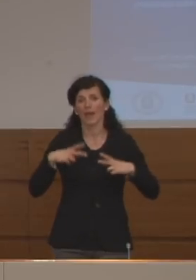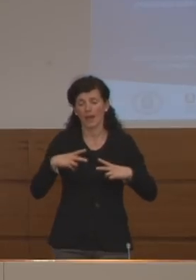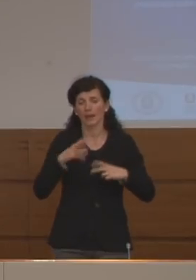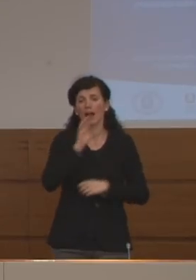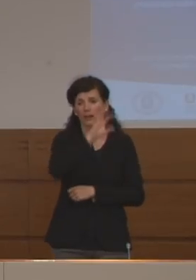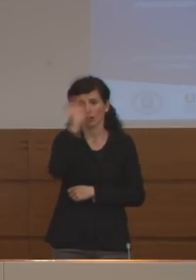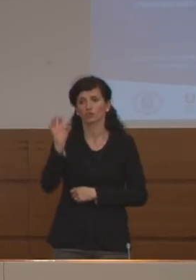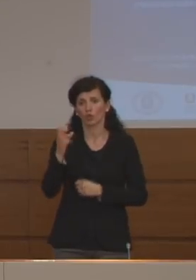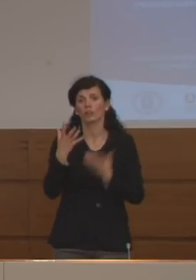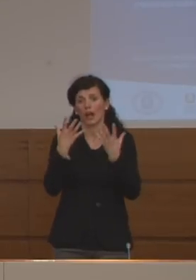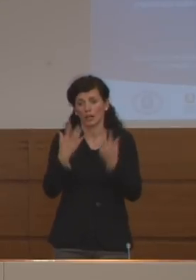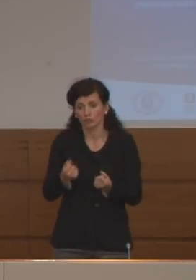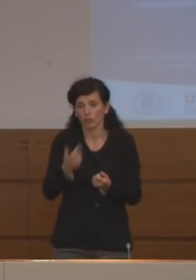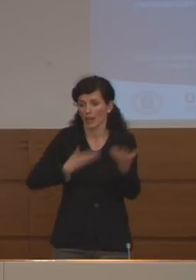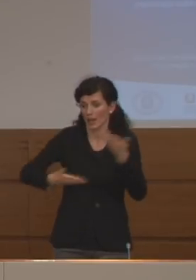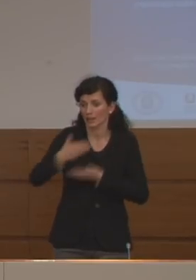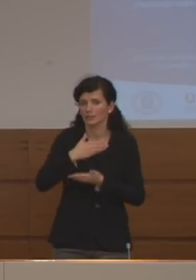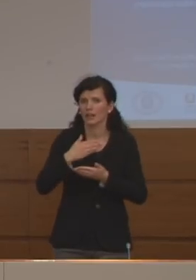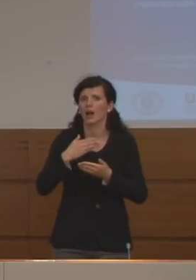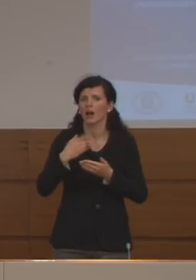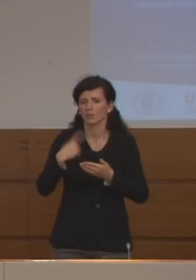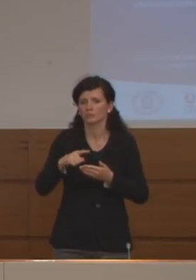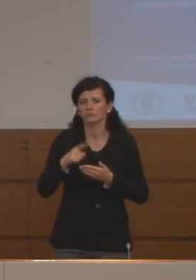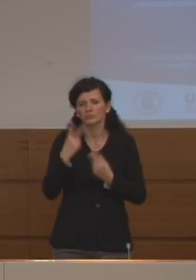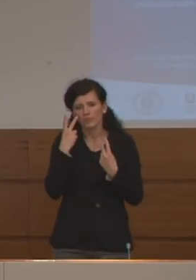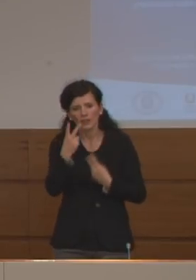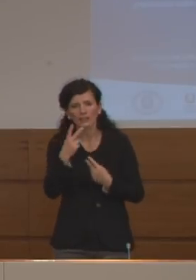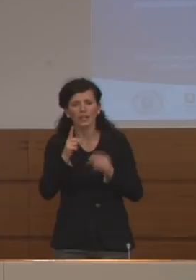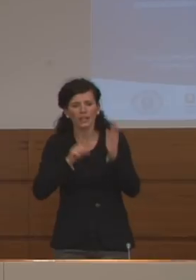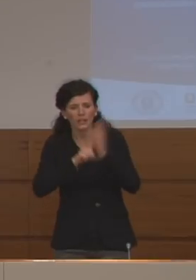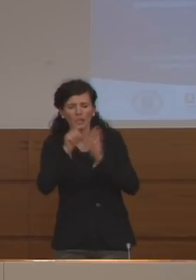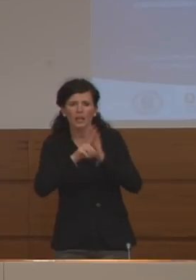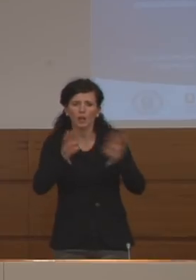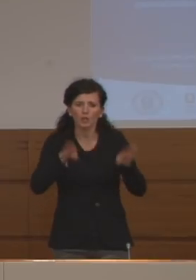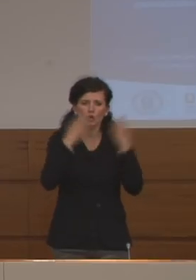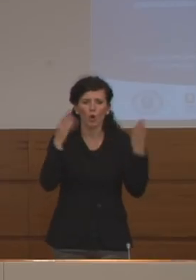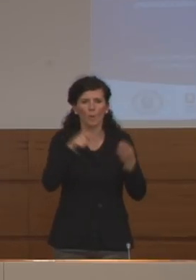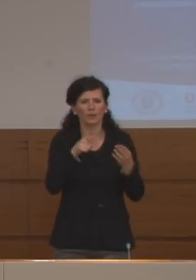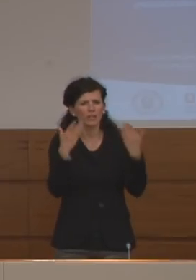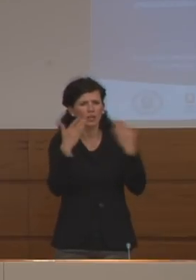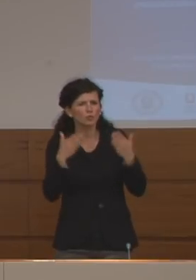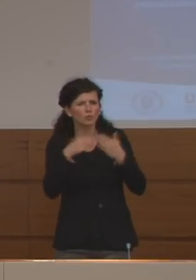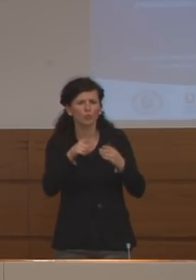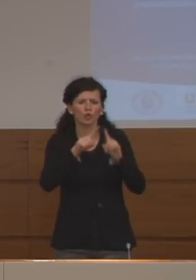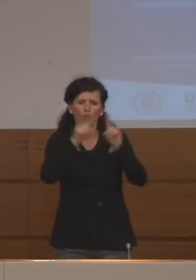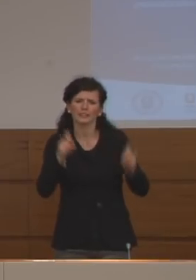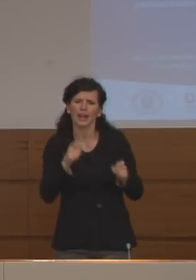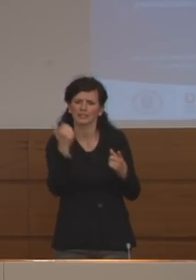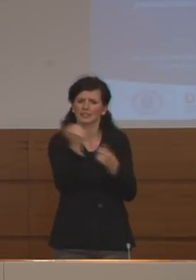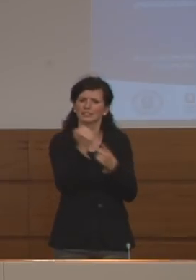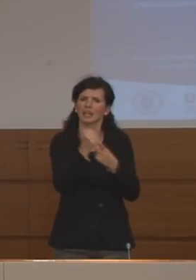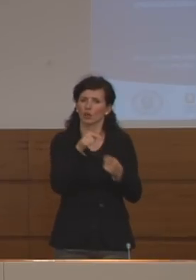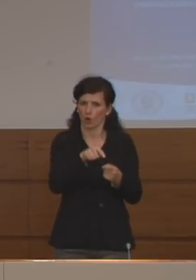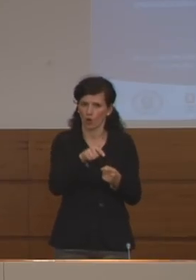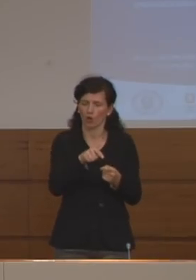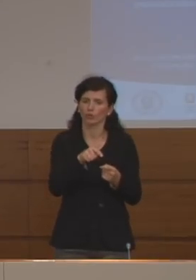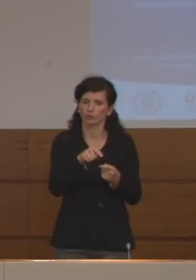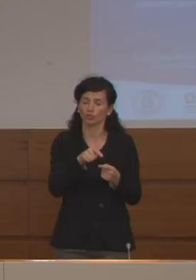Oggi abbiamo avuto all'evidenza di questa larga propensione al dialogo